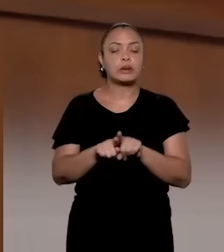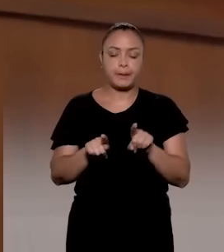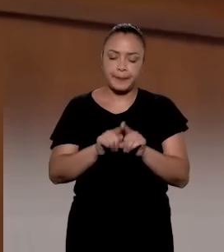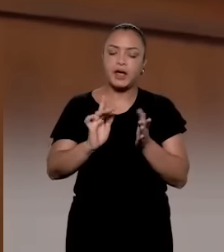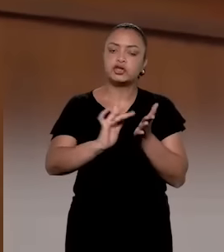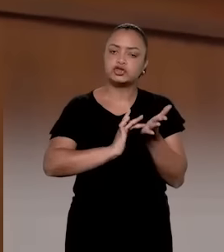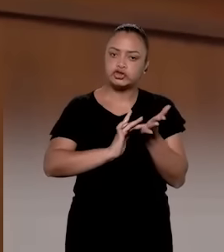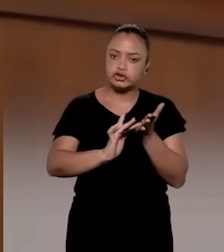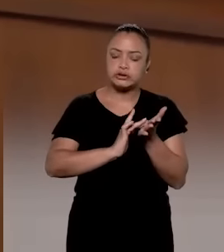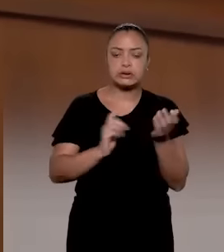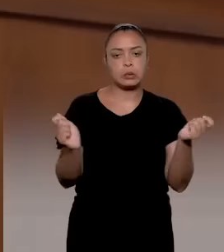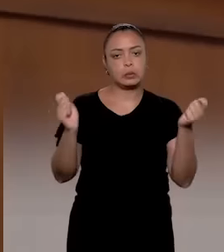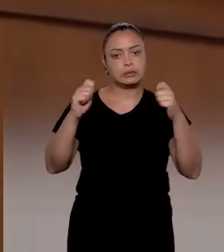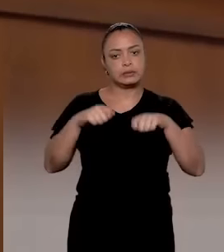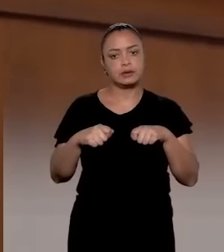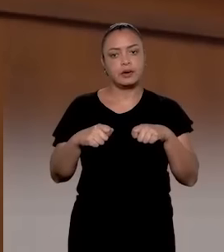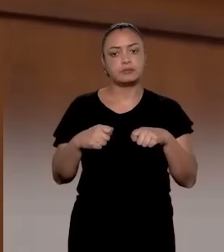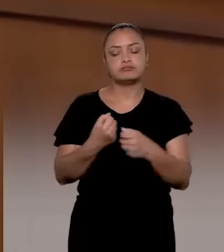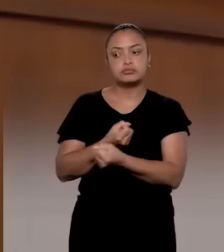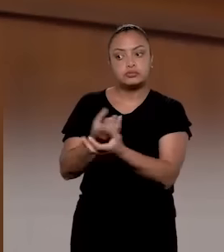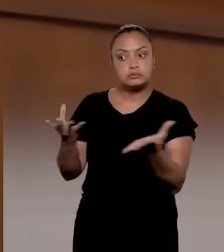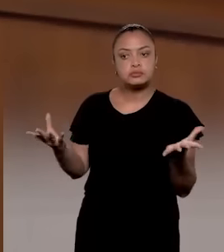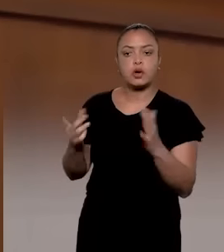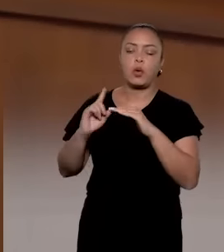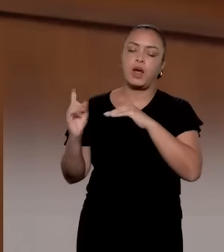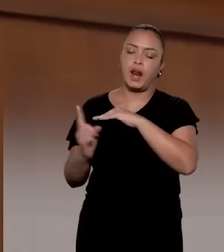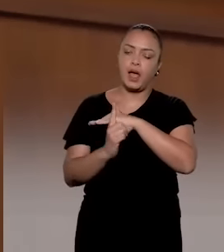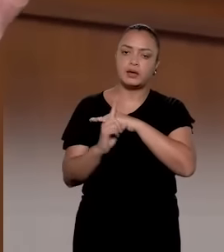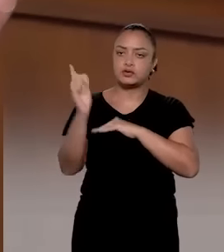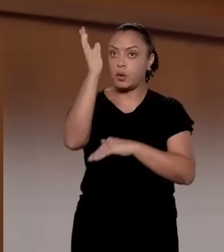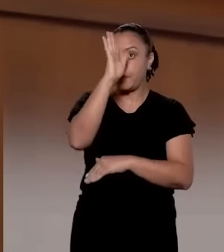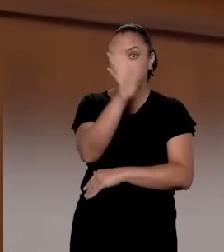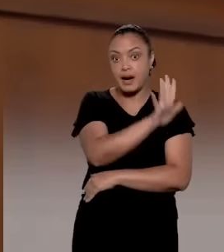digital também leve opções, professor, para os nossos clientes no Brasil inteiro. Então,